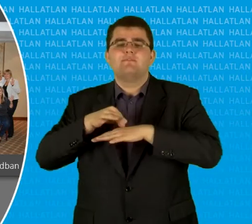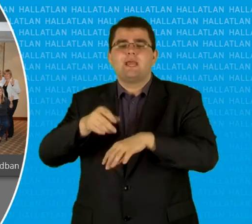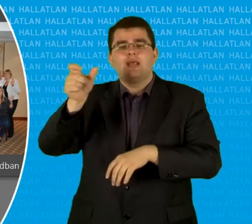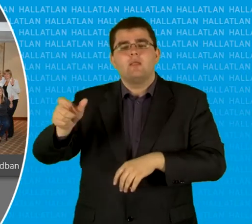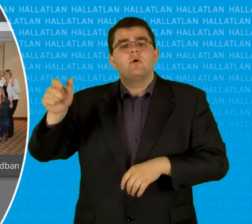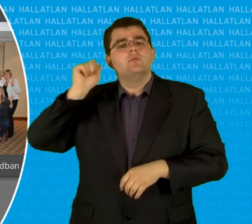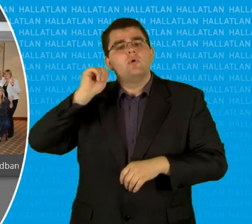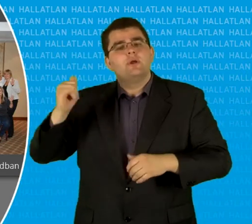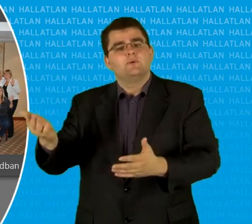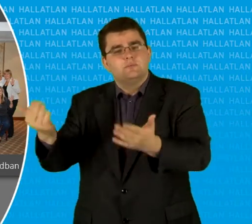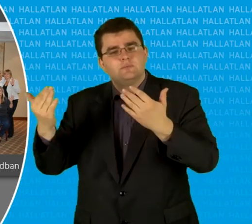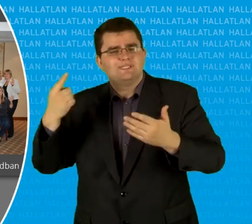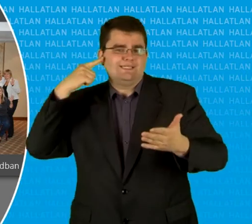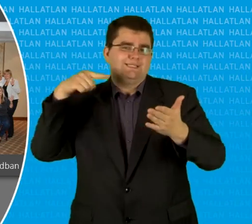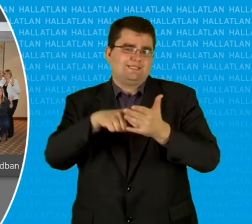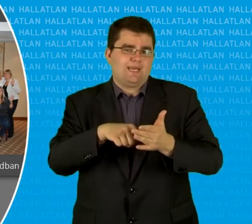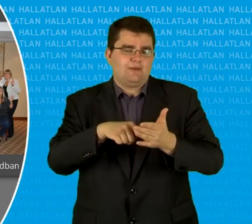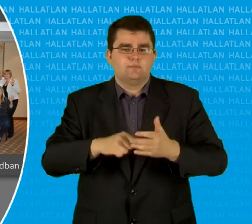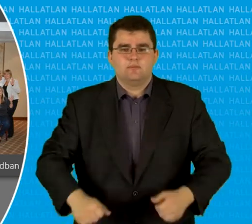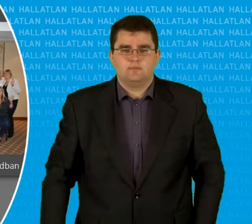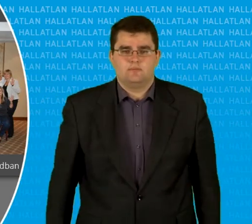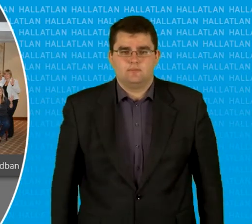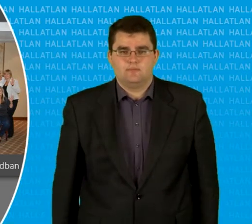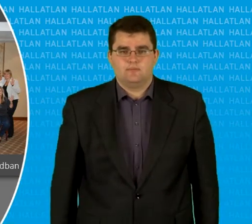mind pedig más vezető pozíciókban.